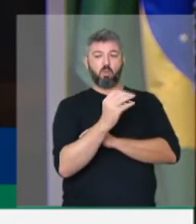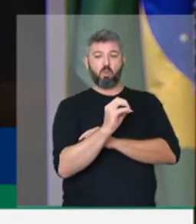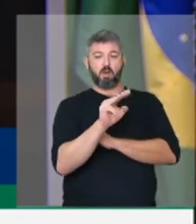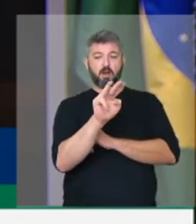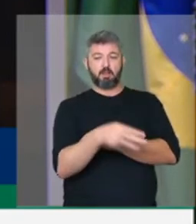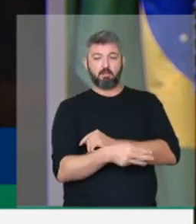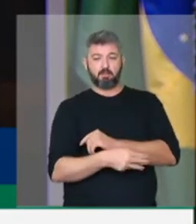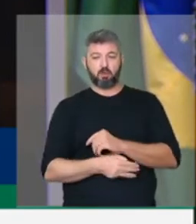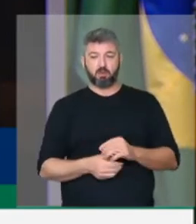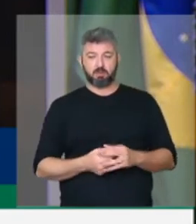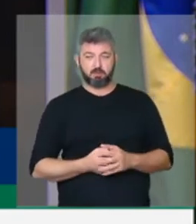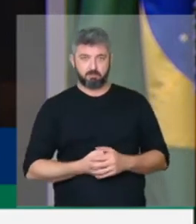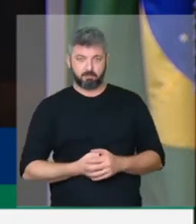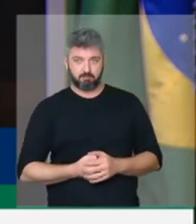PROPINA PRA ORDEM DE 40 MILHÕ